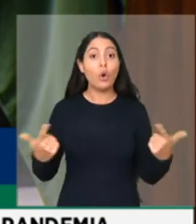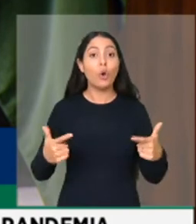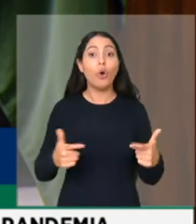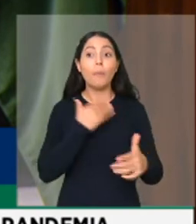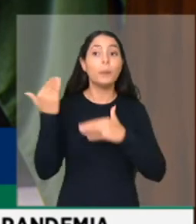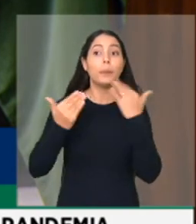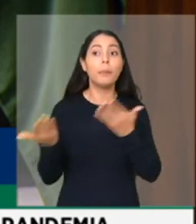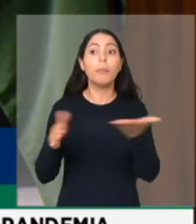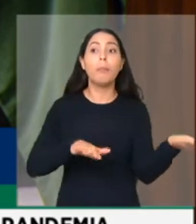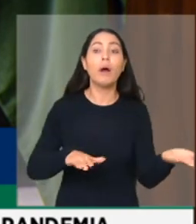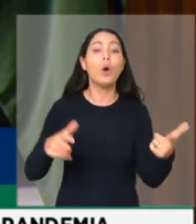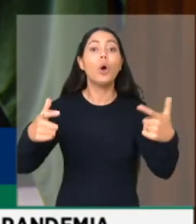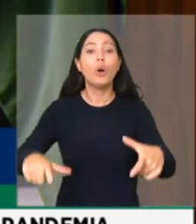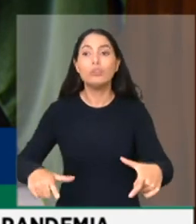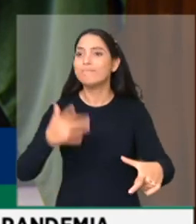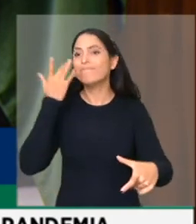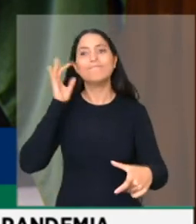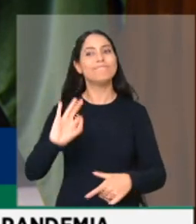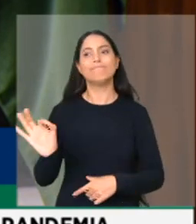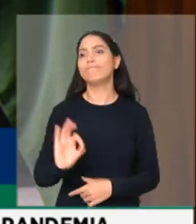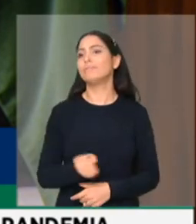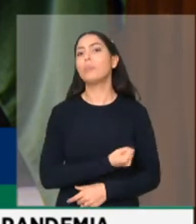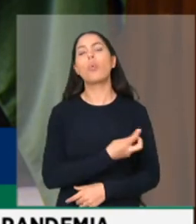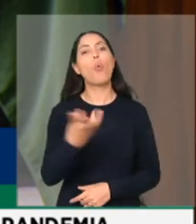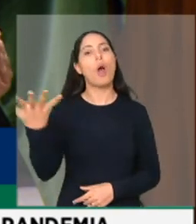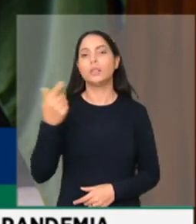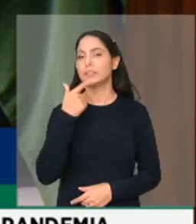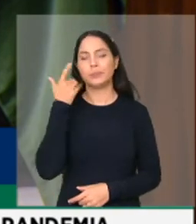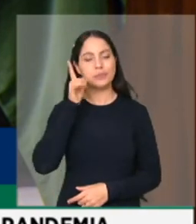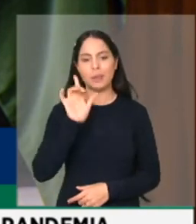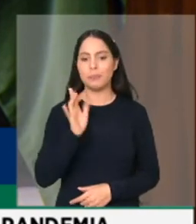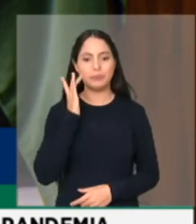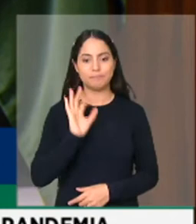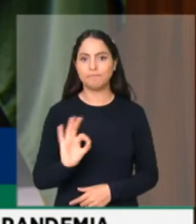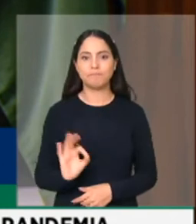AQUISIÇÃO DE VACINAS... A IRRESPONSABILIDADE. NO INCENTIVO... A QUE AS PESSOAS NÃO RESPEITASSEM REGRAS DE